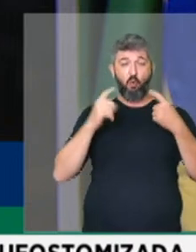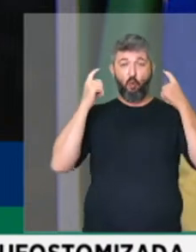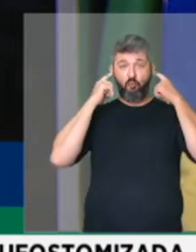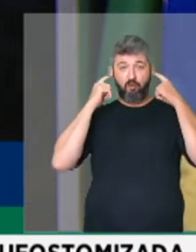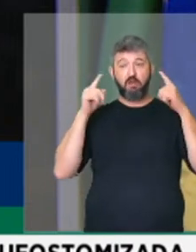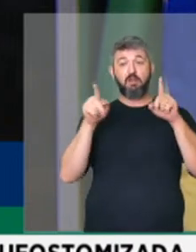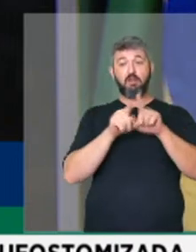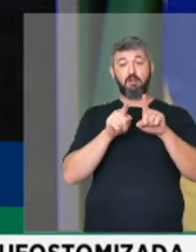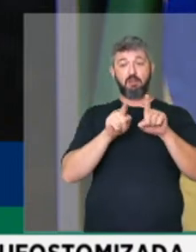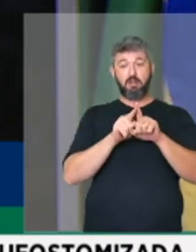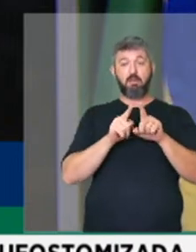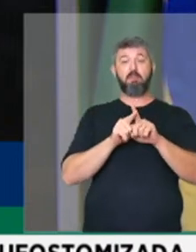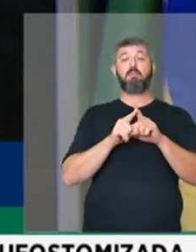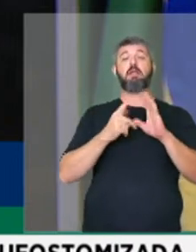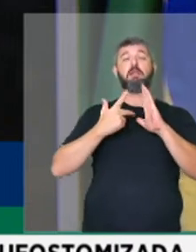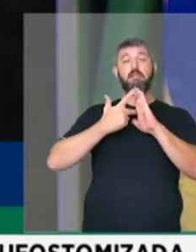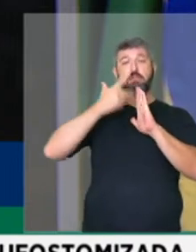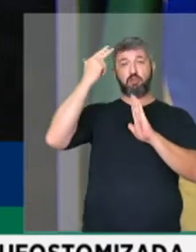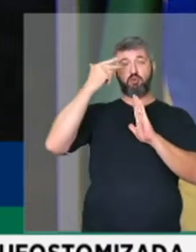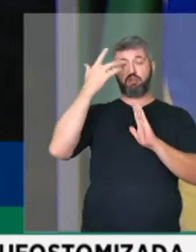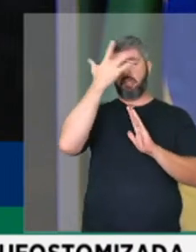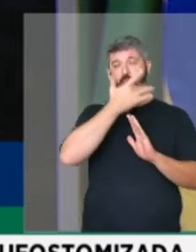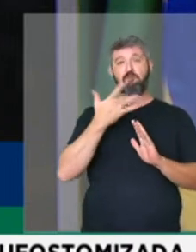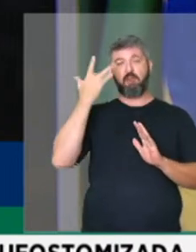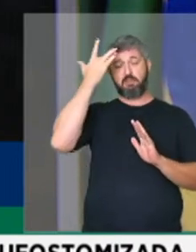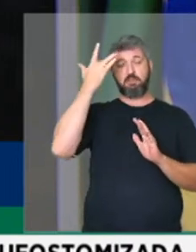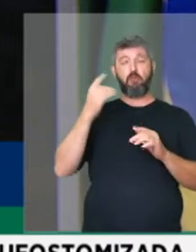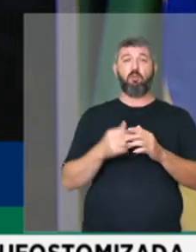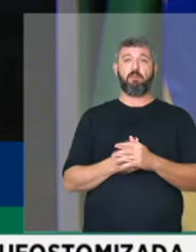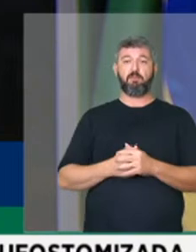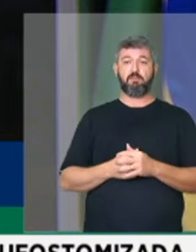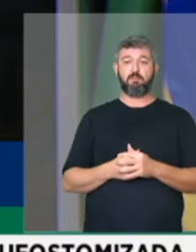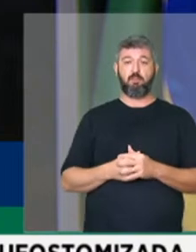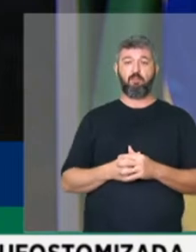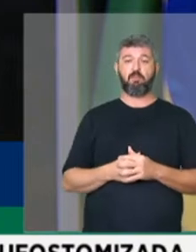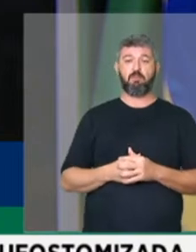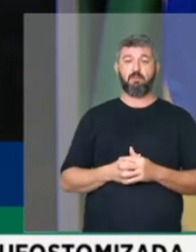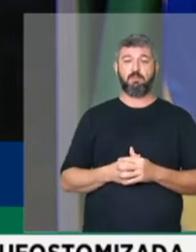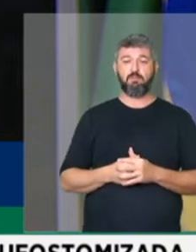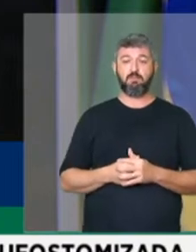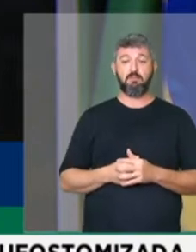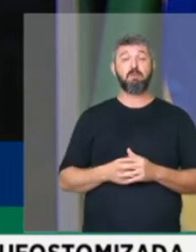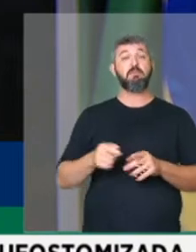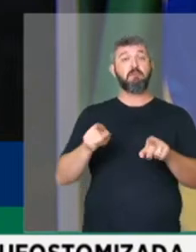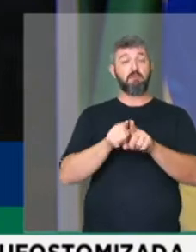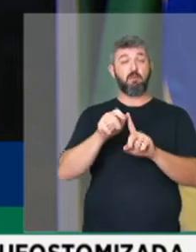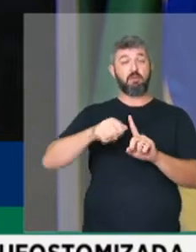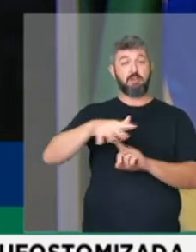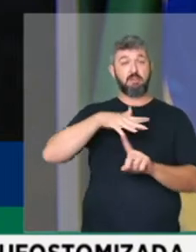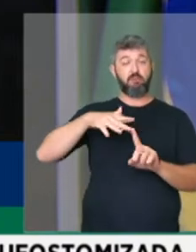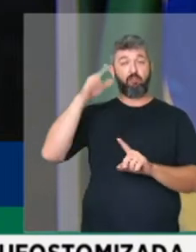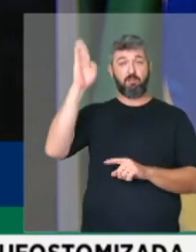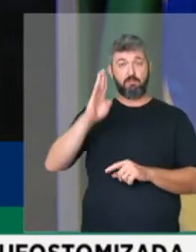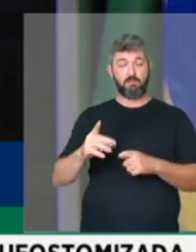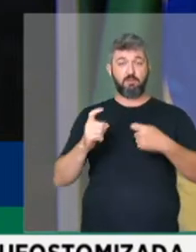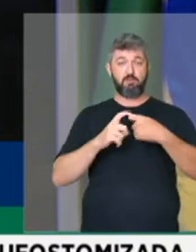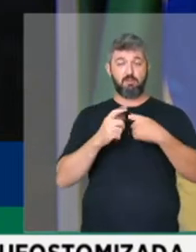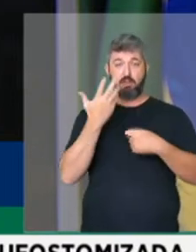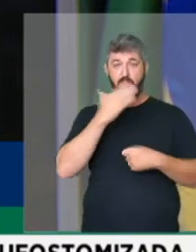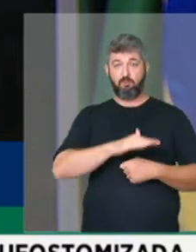ENVOLVENDO PEDIATRIA, PNEUMOLOGIA, CIRURGIÃO PEDIÁTRICA E/OU OTORRINOLARINGOLOGIA. E A PRÓPRIA FAMÍLIA DA CRIANÇA. SÃO DIVERSOS PROTOCOLOS A